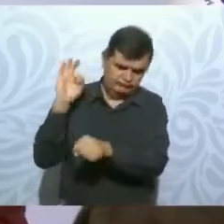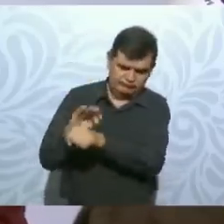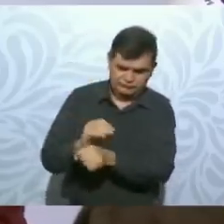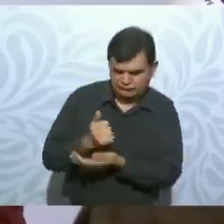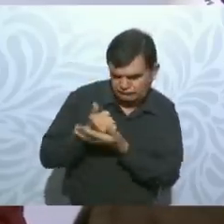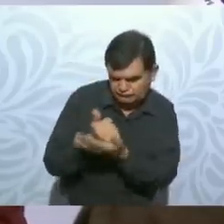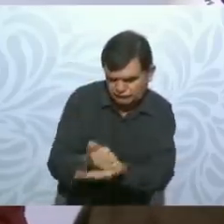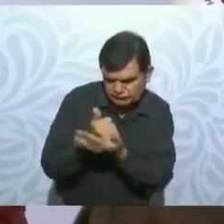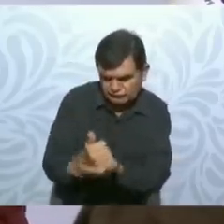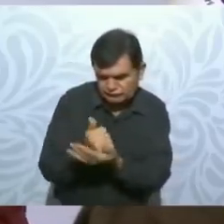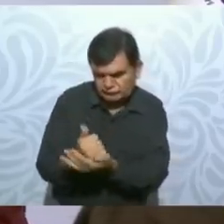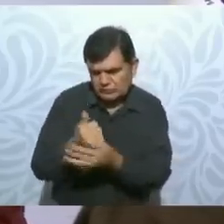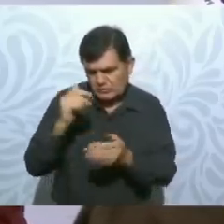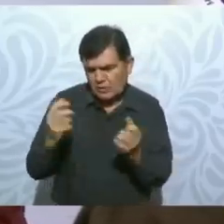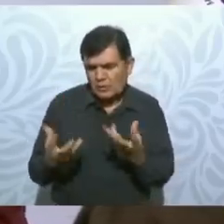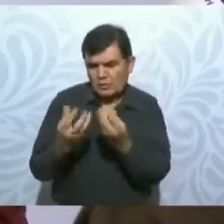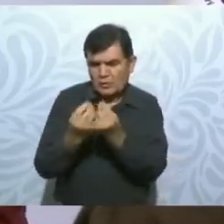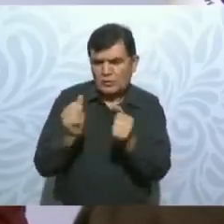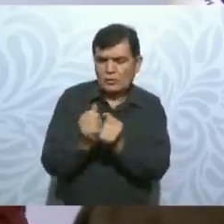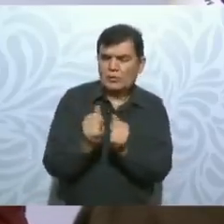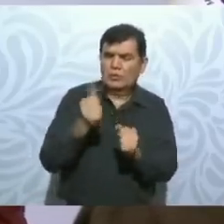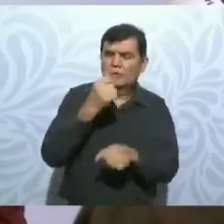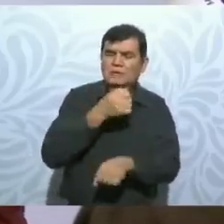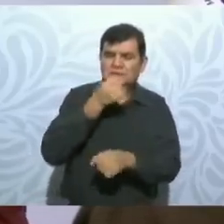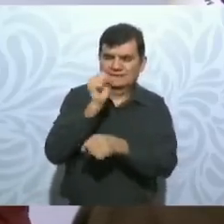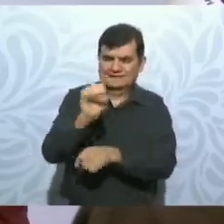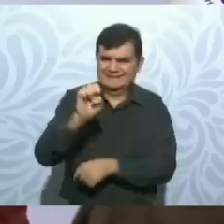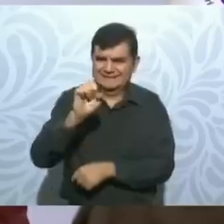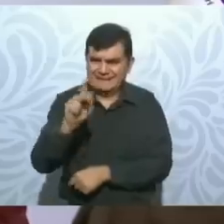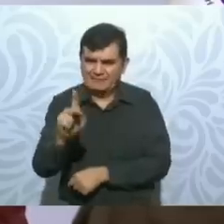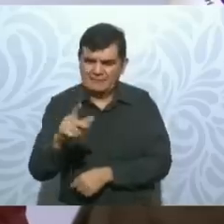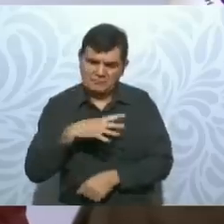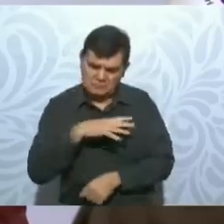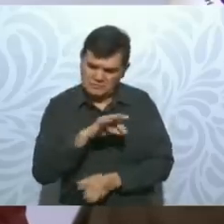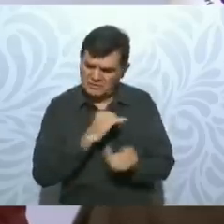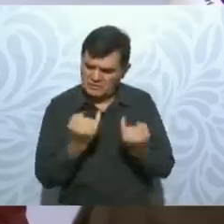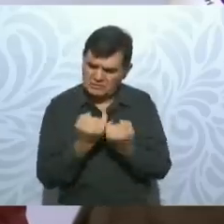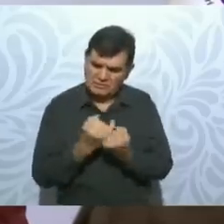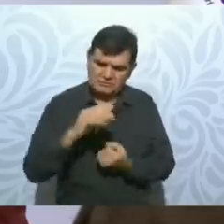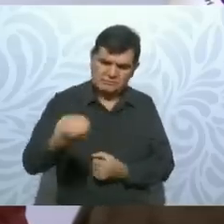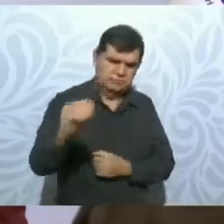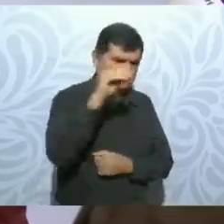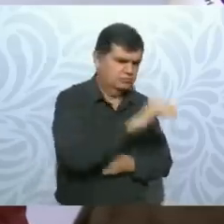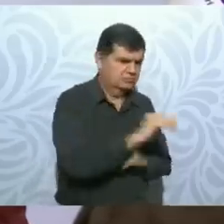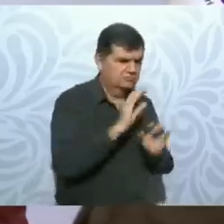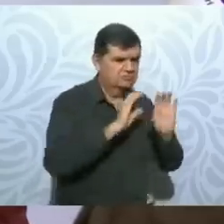para que en coordinación con la Secretaría de Educación pueda ser recibido en algún plantel